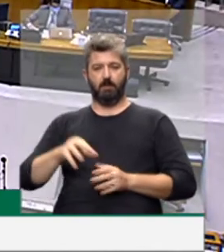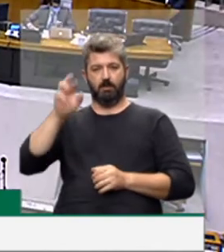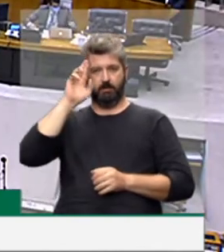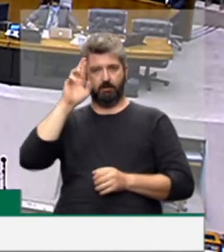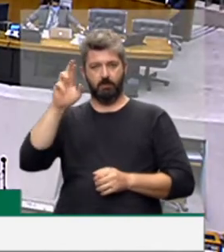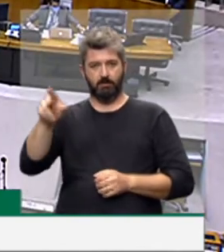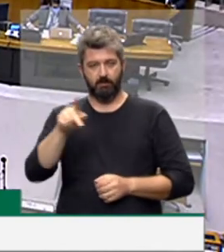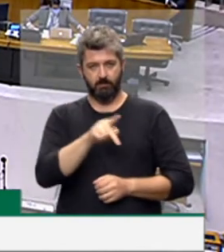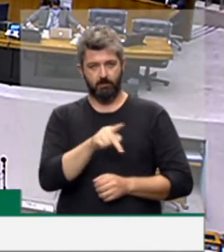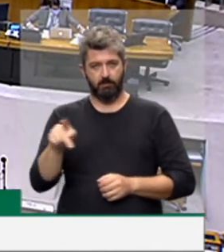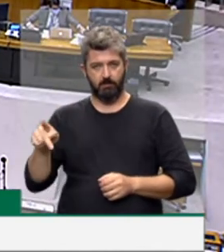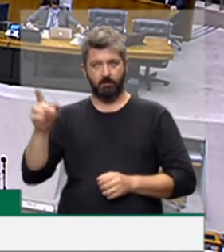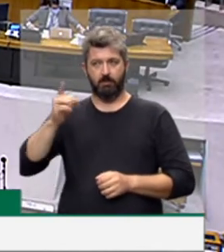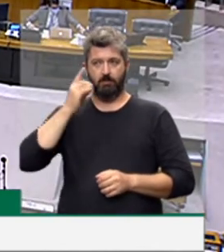E TRIBUTAÇÃO E CONSTITUIÇÃO E JUSTIÇA E